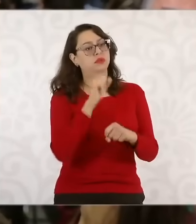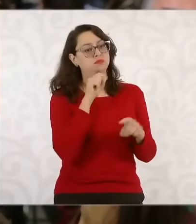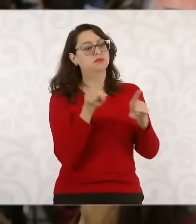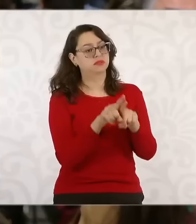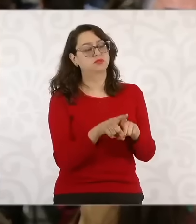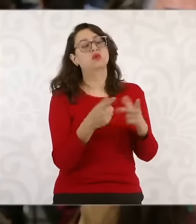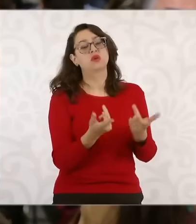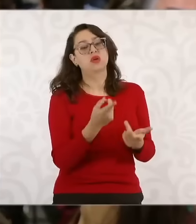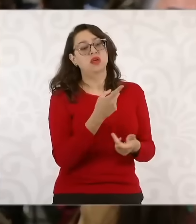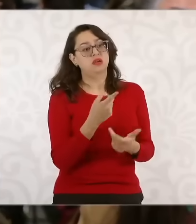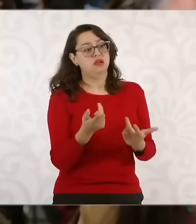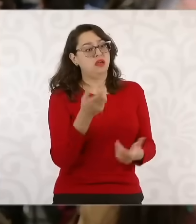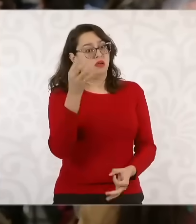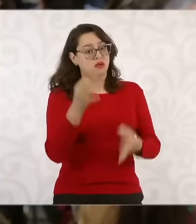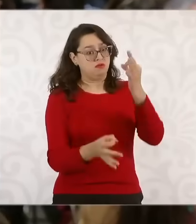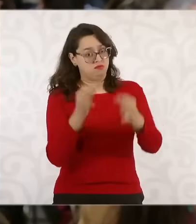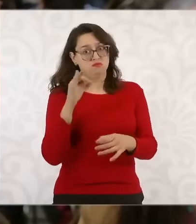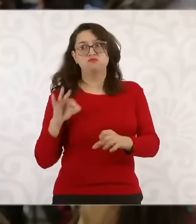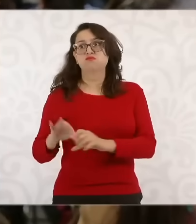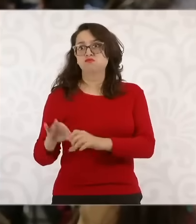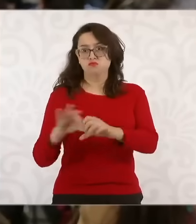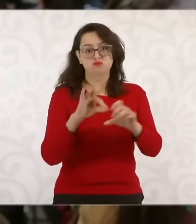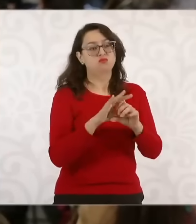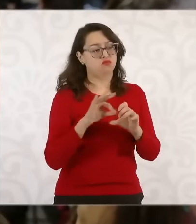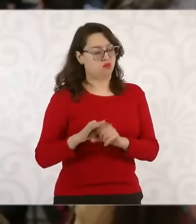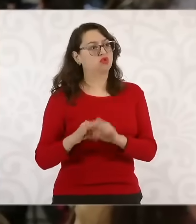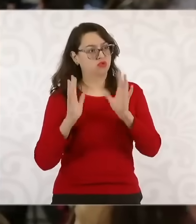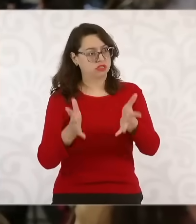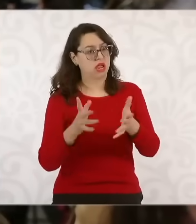además de contar con un poder judicial votado por el pueblo, se logre un cambio mucho más sustancial